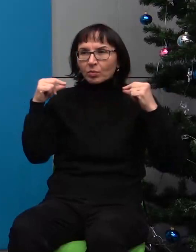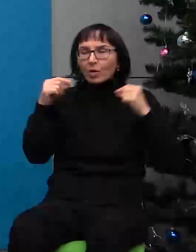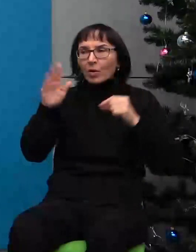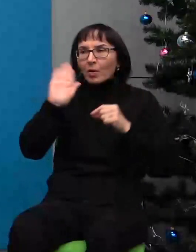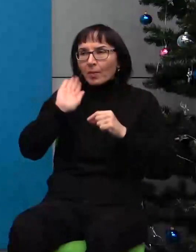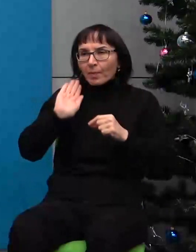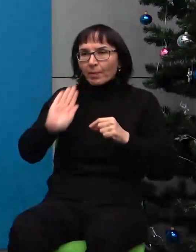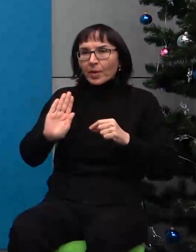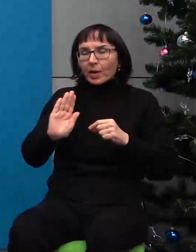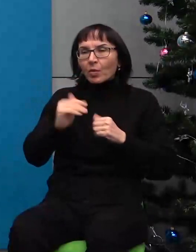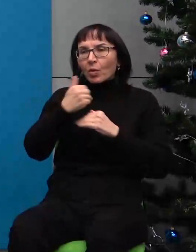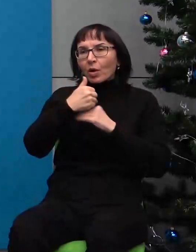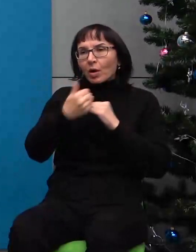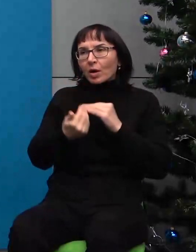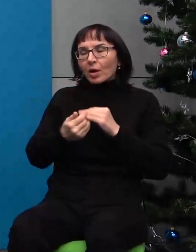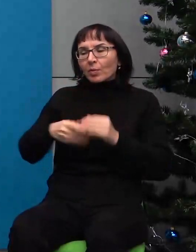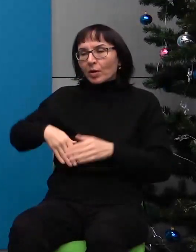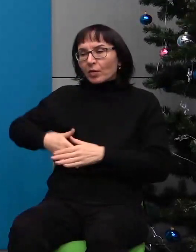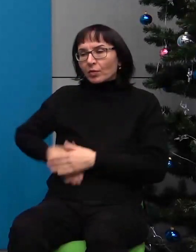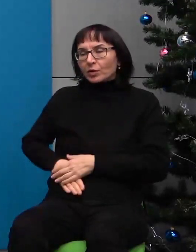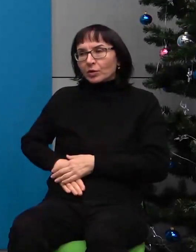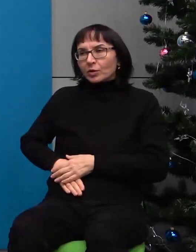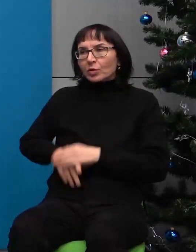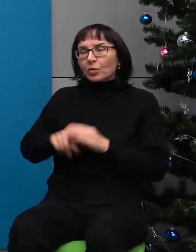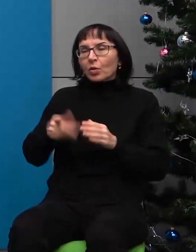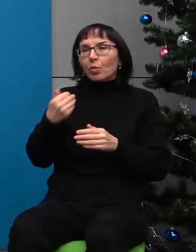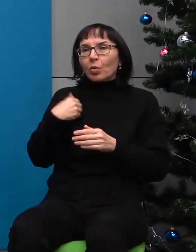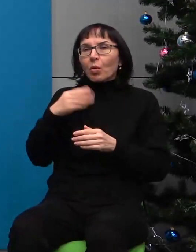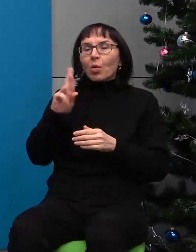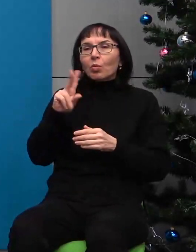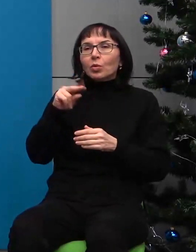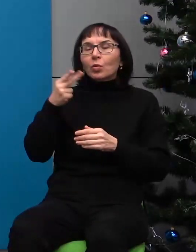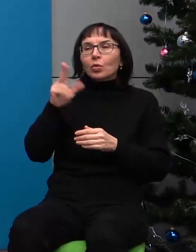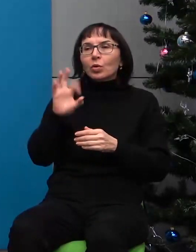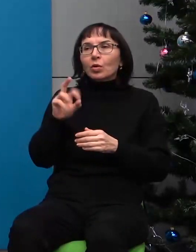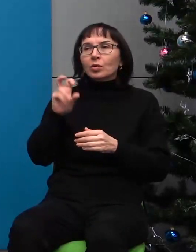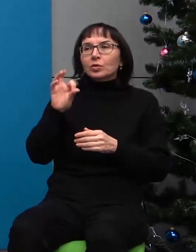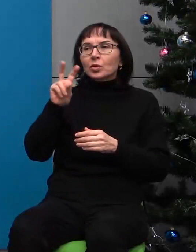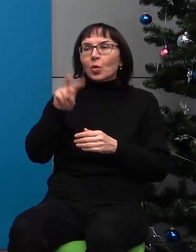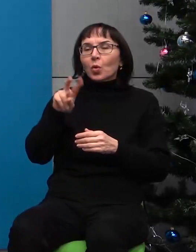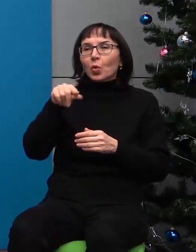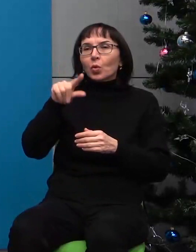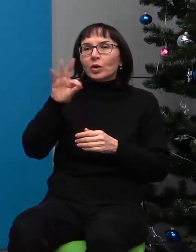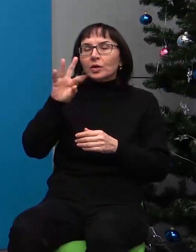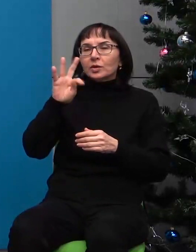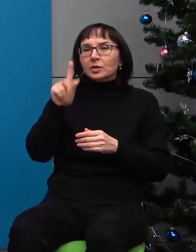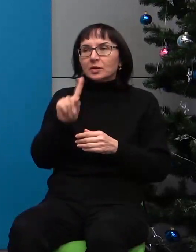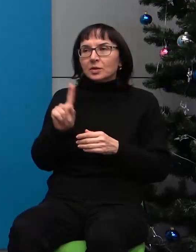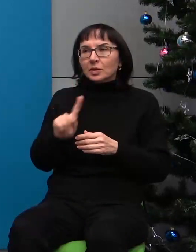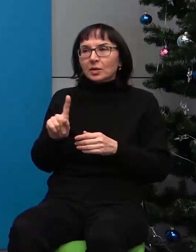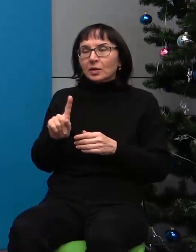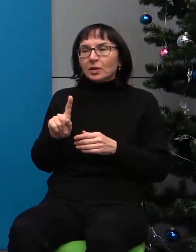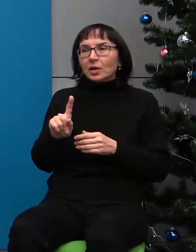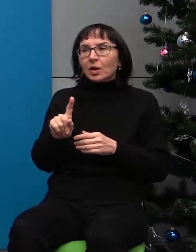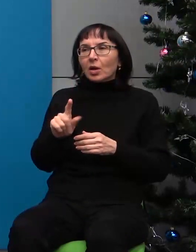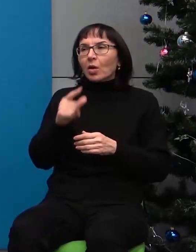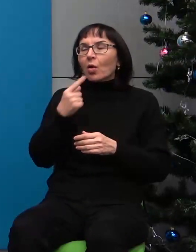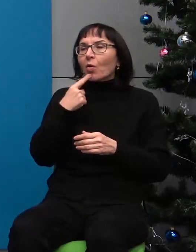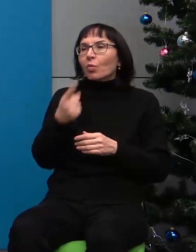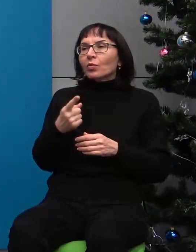Wpakował mu dwie kule w głowę, przybiegł na Jan Strasse do Landaua i powiedział ty zabijesz mojego Żyda,